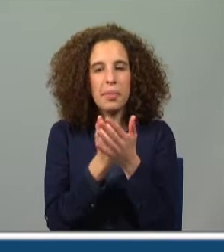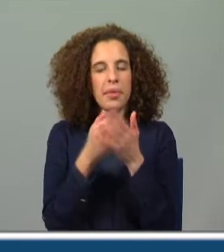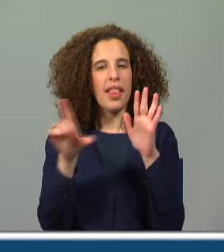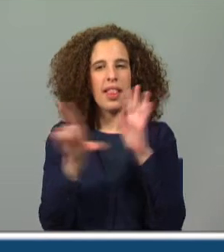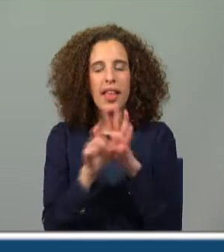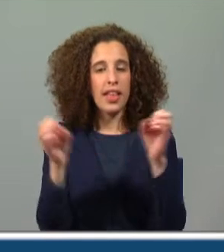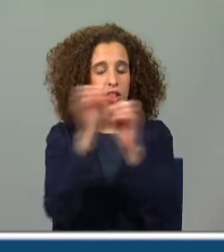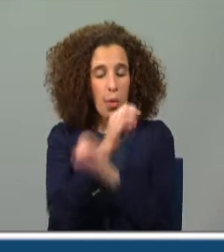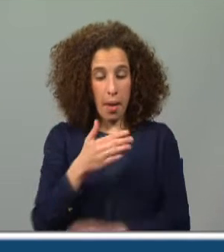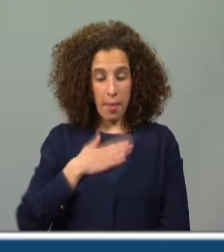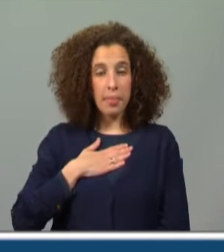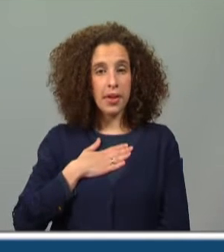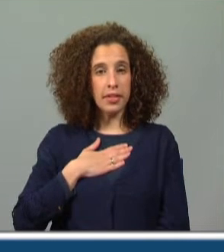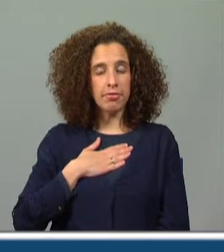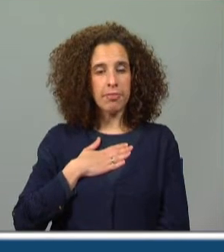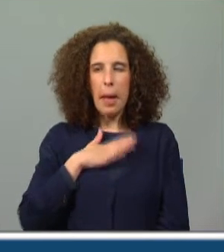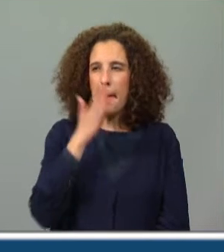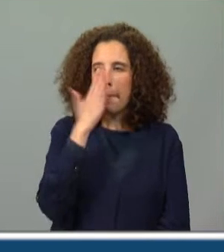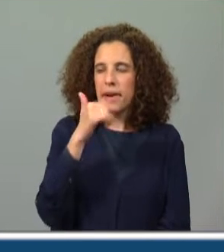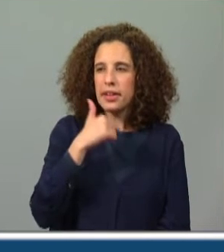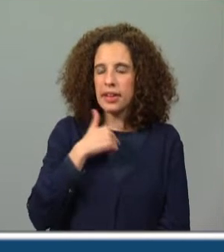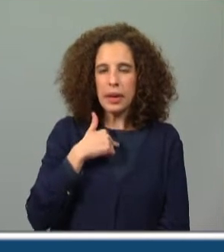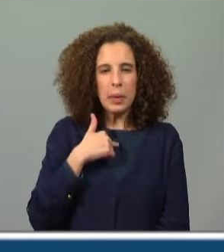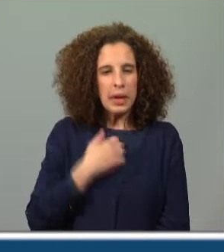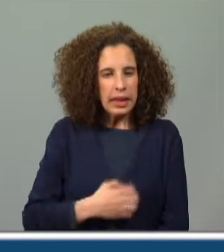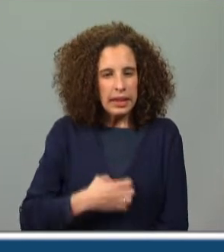para mim parece que eu já pressentia 為了我看來我已經介紹過了